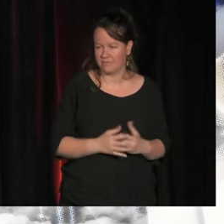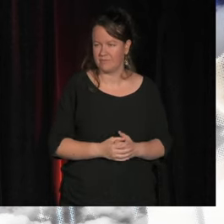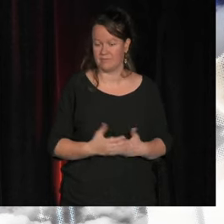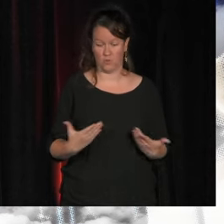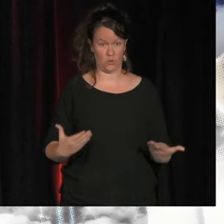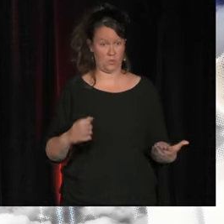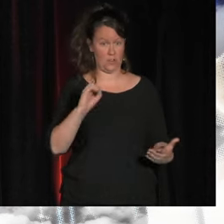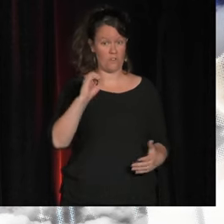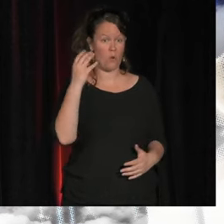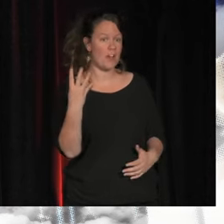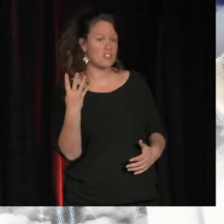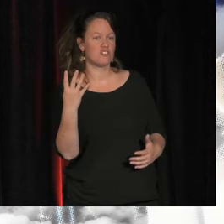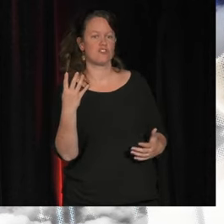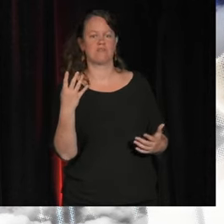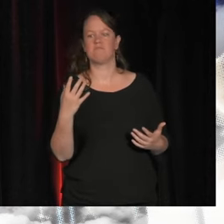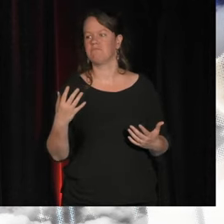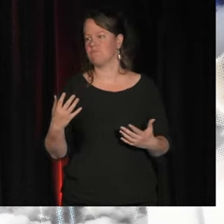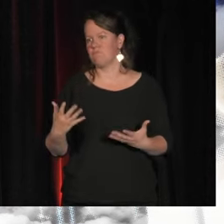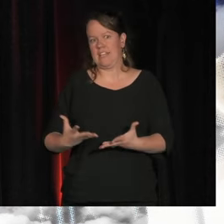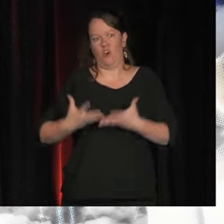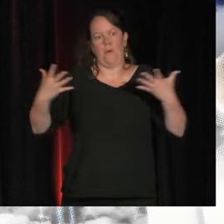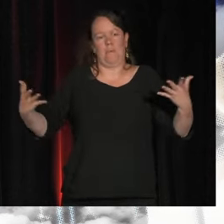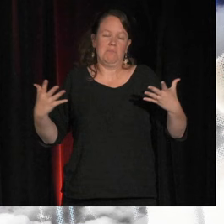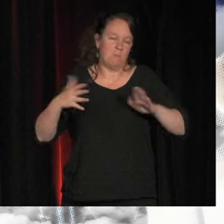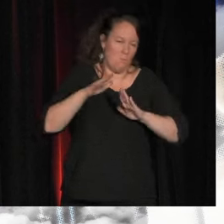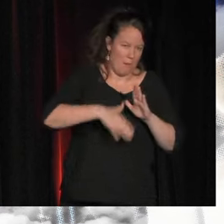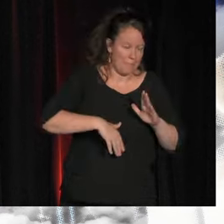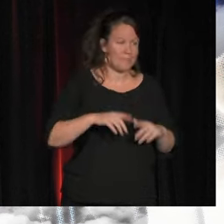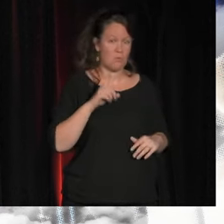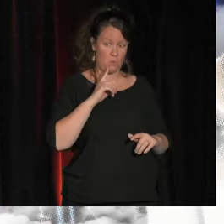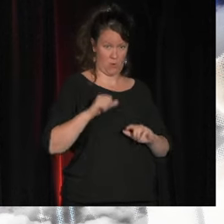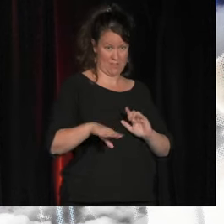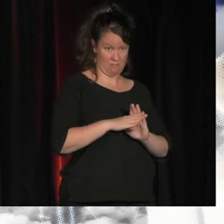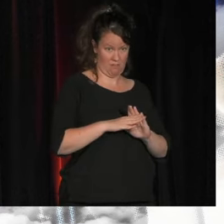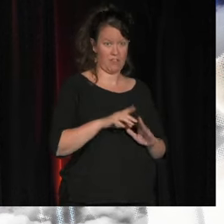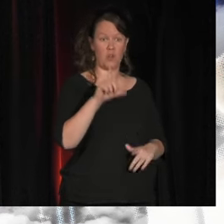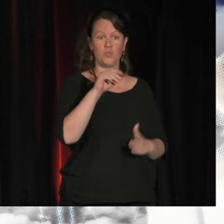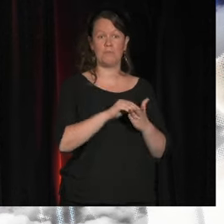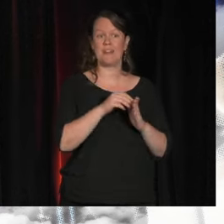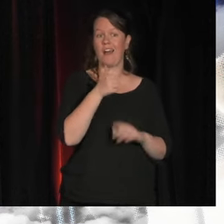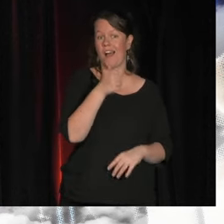Overwatch, ce n'est plus vraiment un truc si important. C'est que le deal avec YouTube, c'est début 2020. Ça vous parle, début 2020 ?